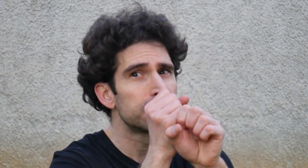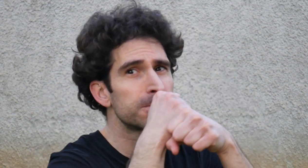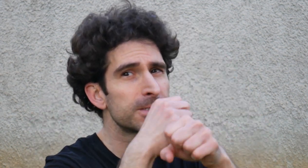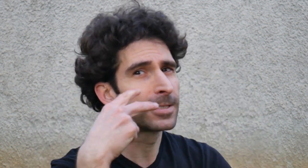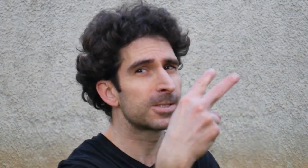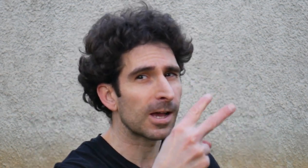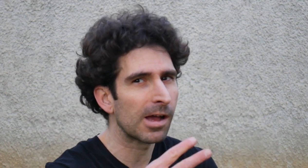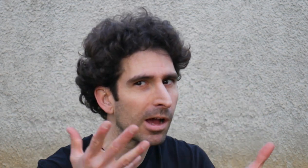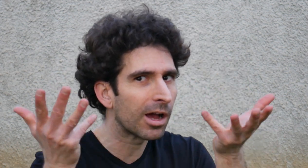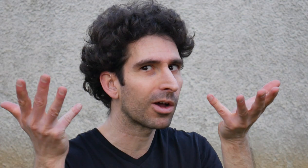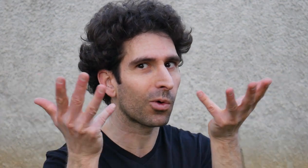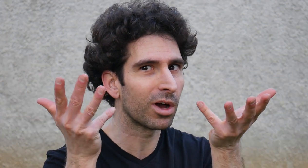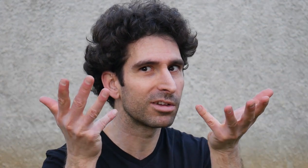Quel est son secret ?